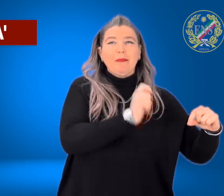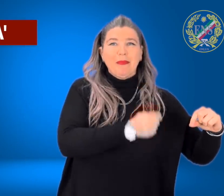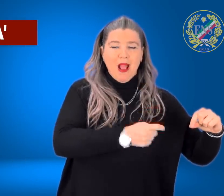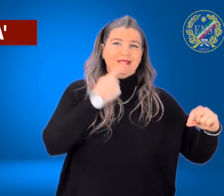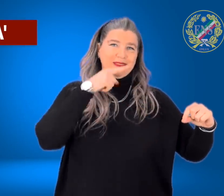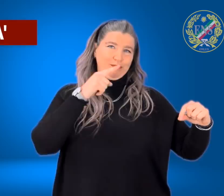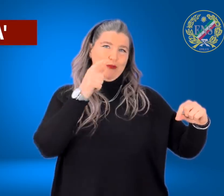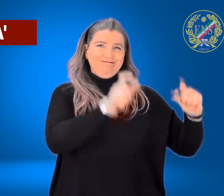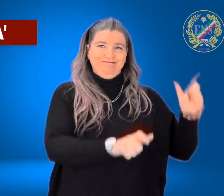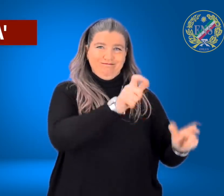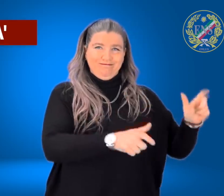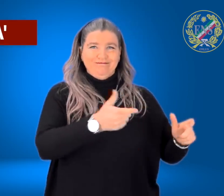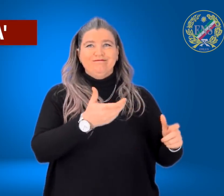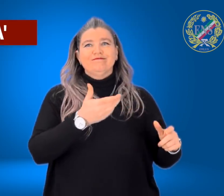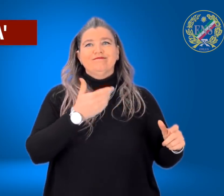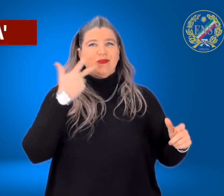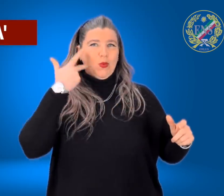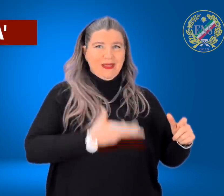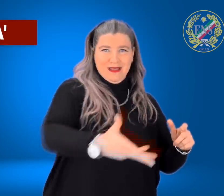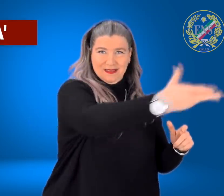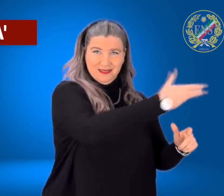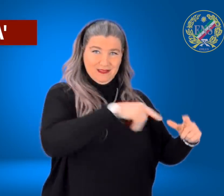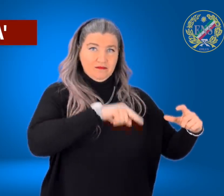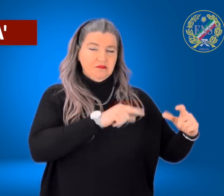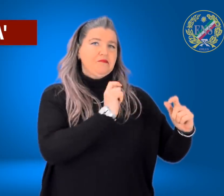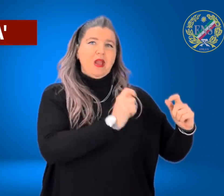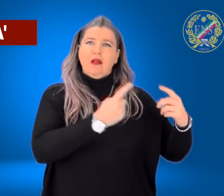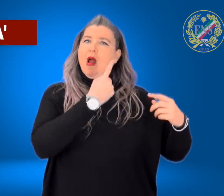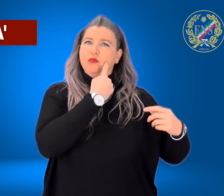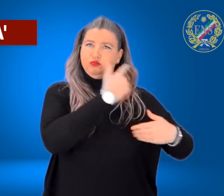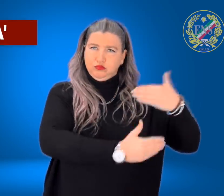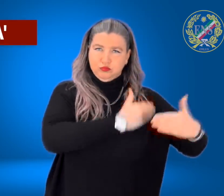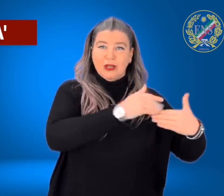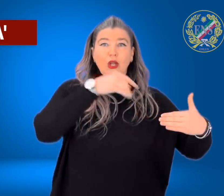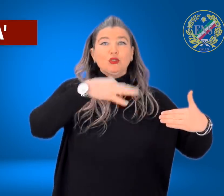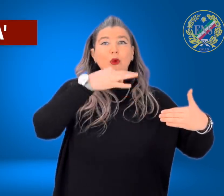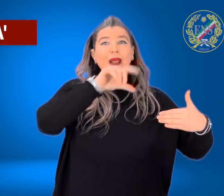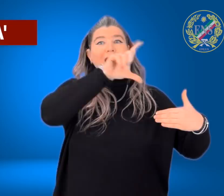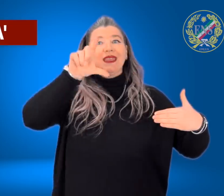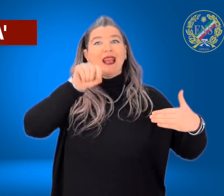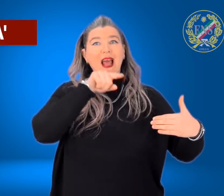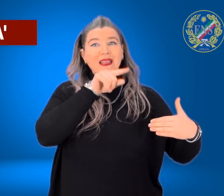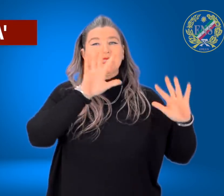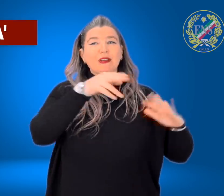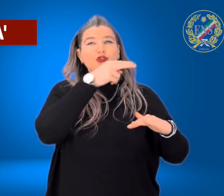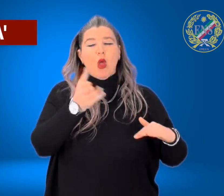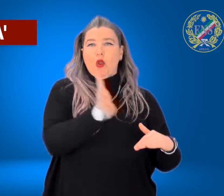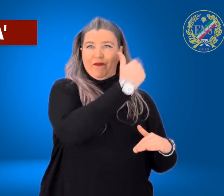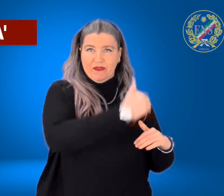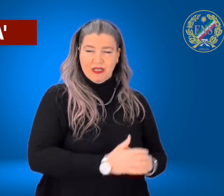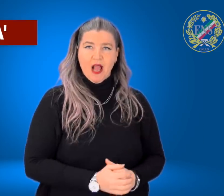Le persone udenti pagano solo il ticket, il superticket con la tassa di 10€ viene tolta.